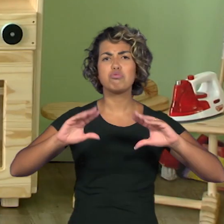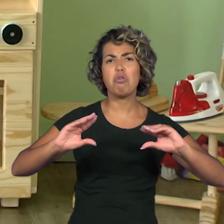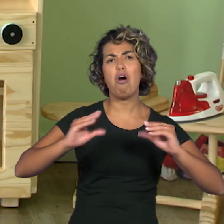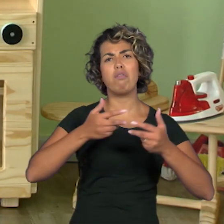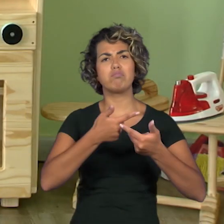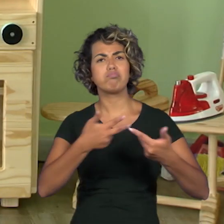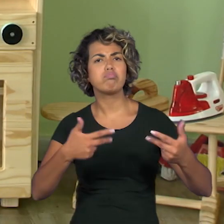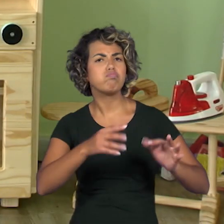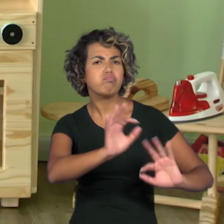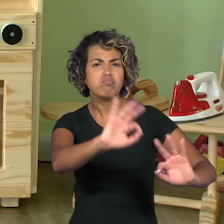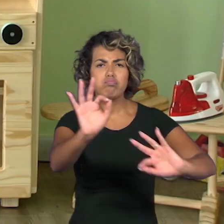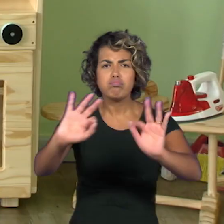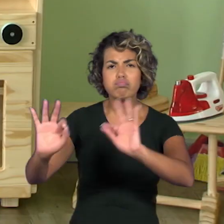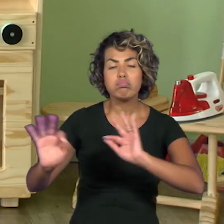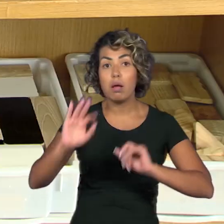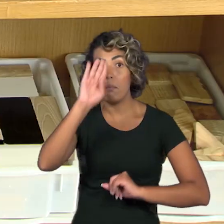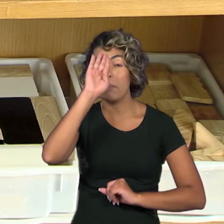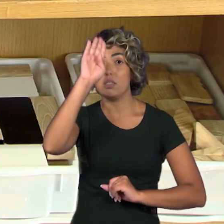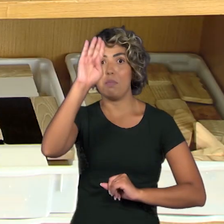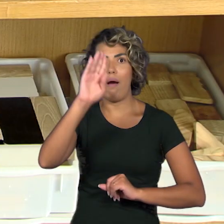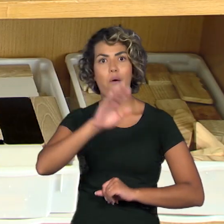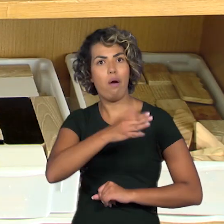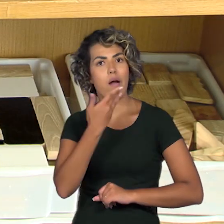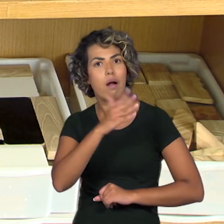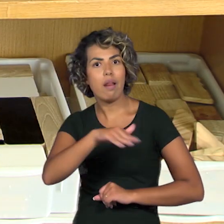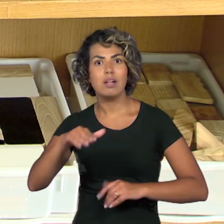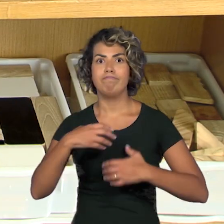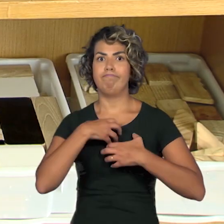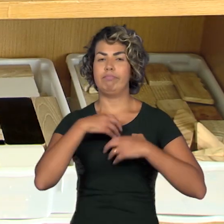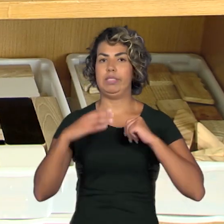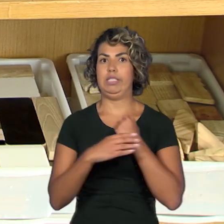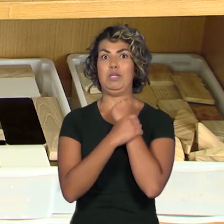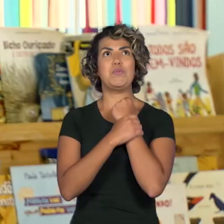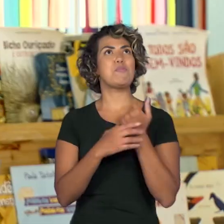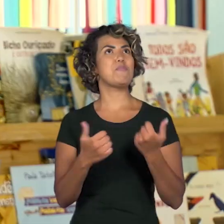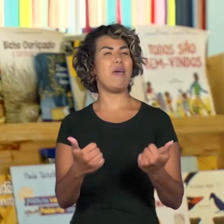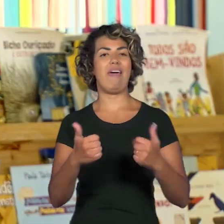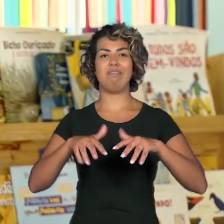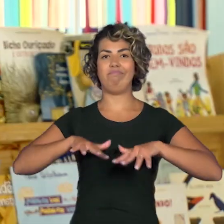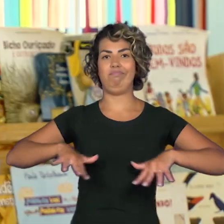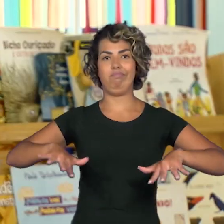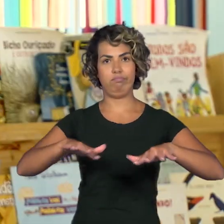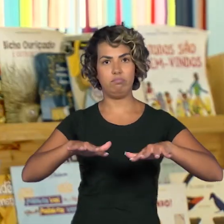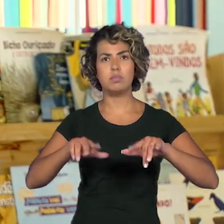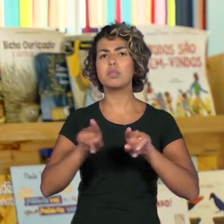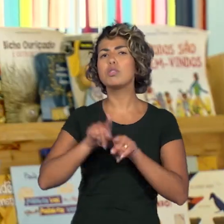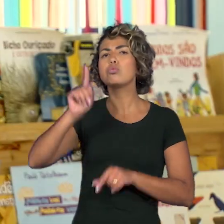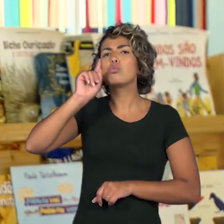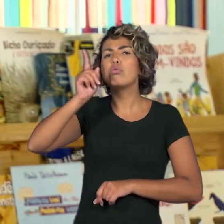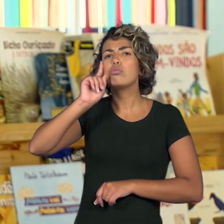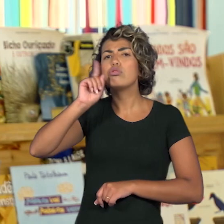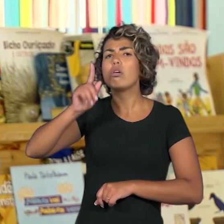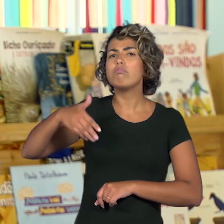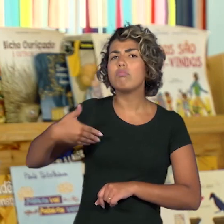E AS MATERIALIDADES ADEQUADAS À SEGURANÇA E BEM ESTAR. O COTIDIANO E AS ATIVIDADES PERMANENTES,